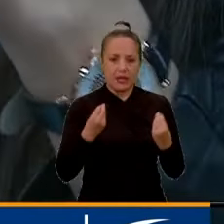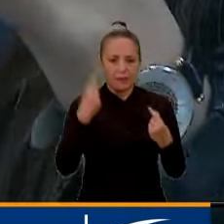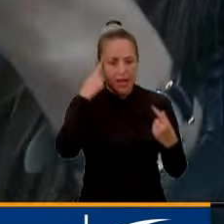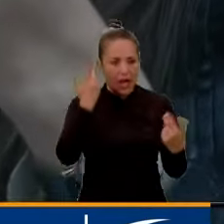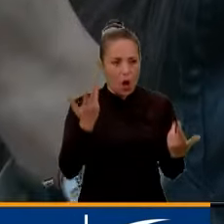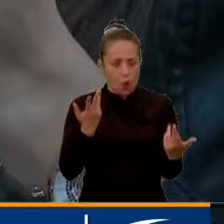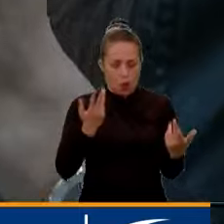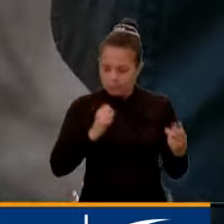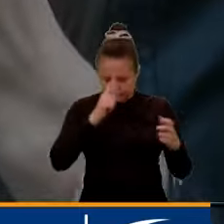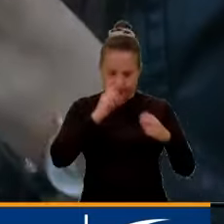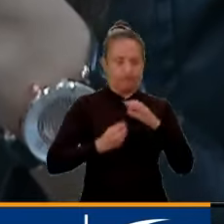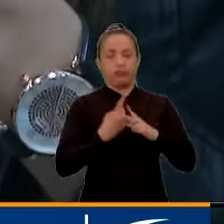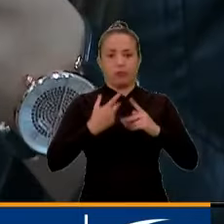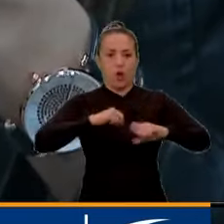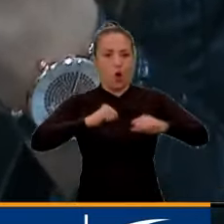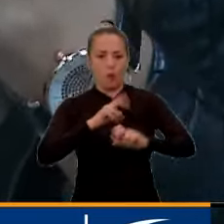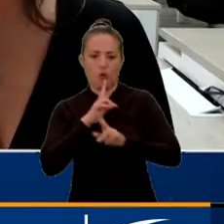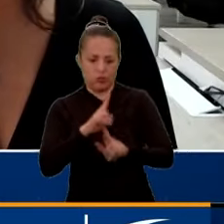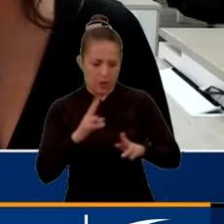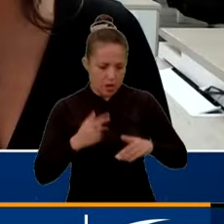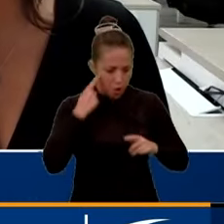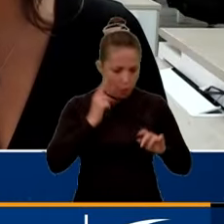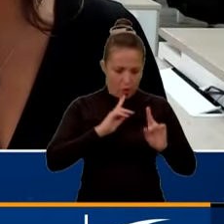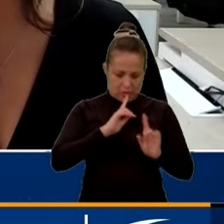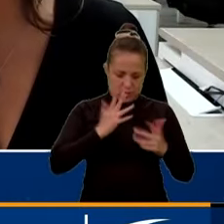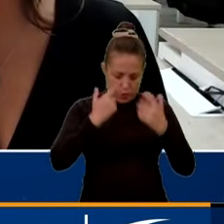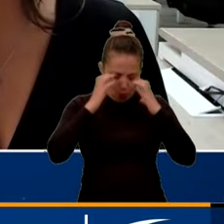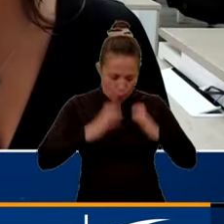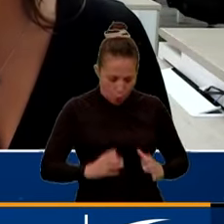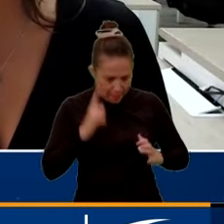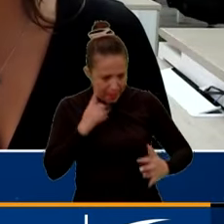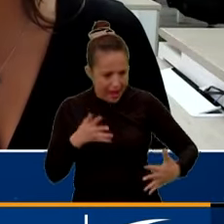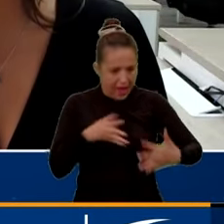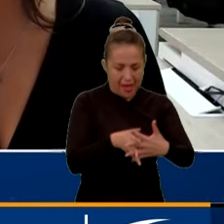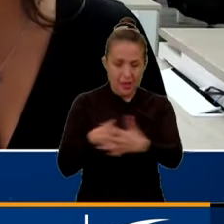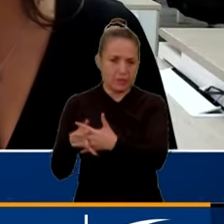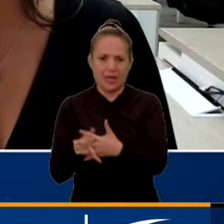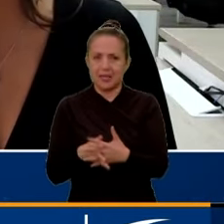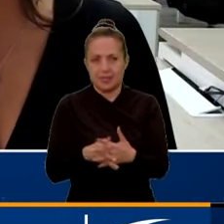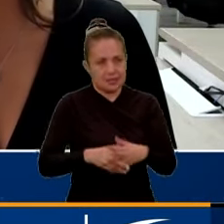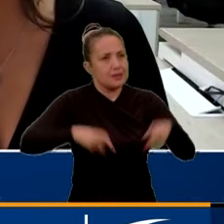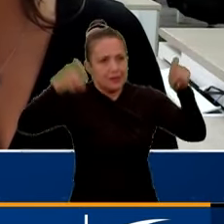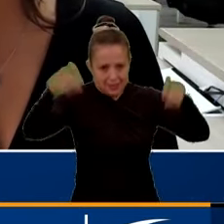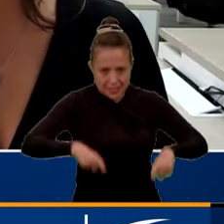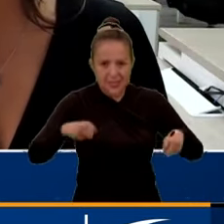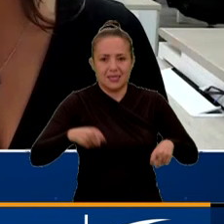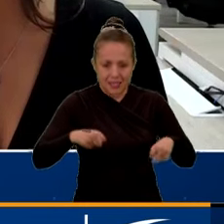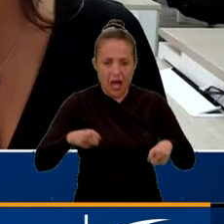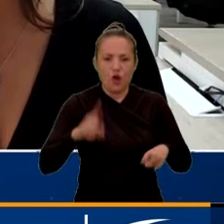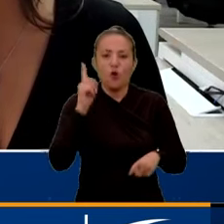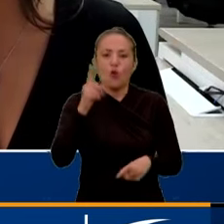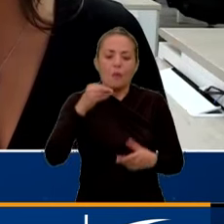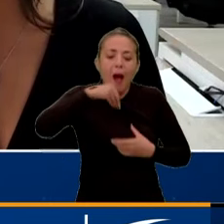)) el estrés es absolutamente necesario para activar